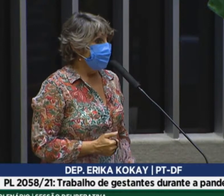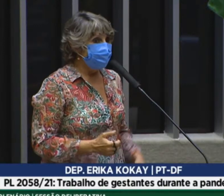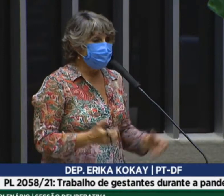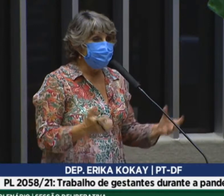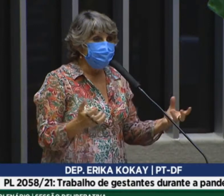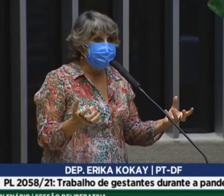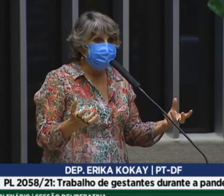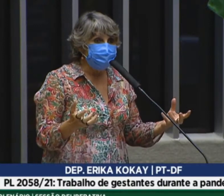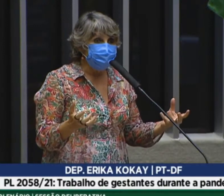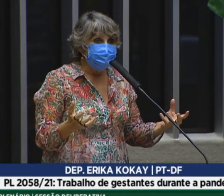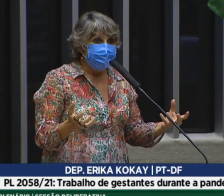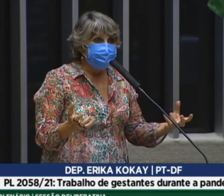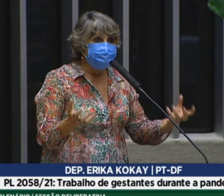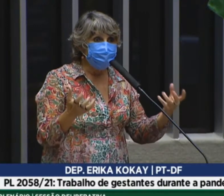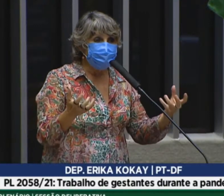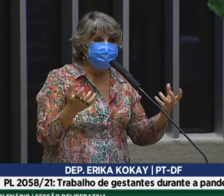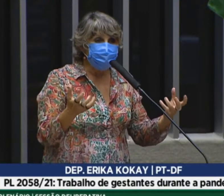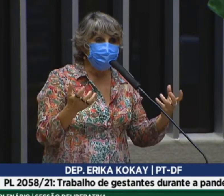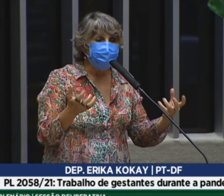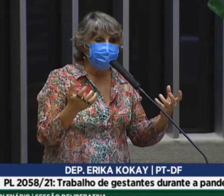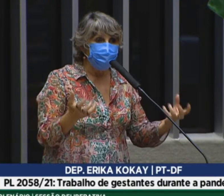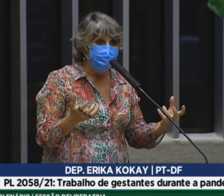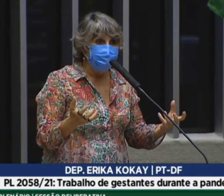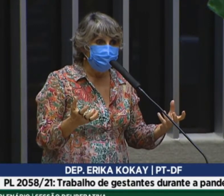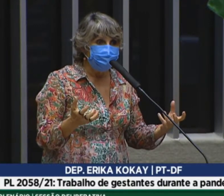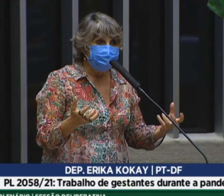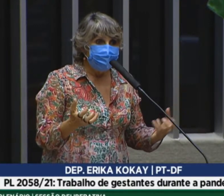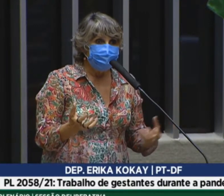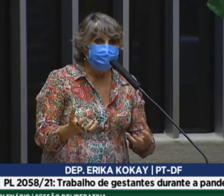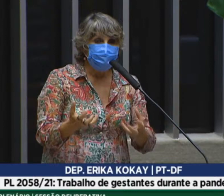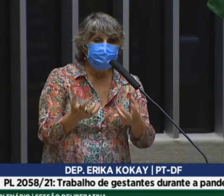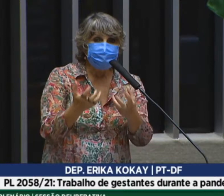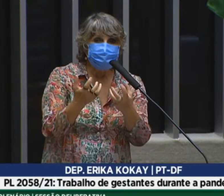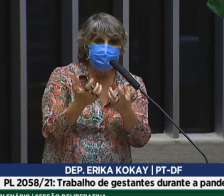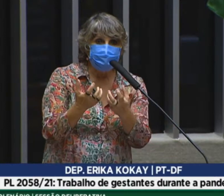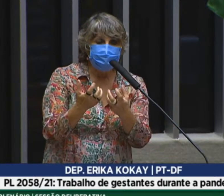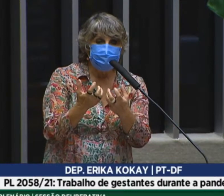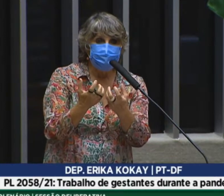PORTANTO, SE BUSCA DE TODA A FORMA VALORIZAR O EMPRESÁRIO EM DETRIMENTO DA VIDA DAS GRÁ